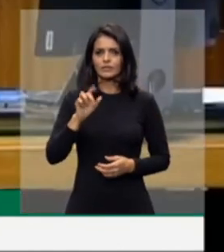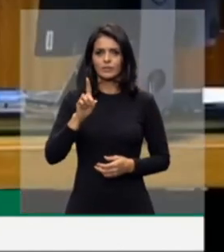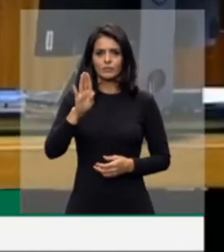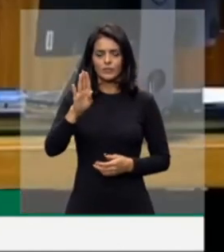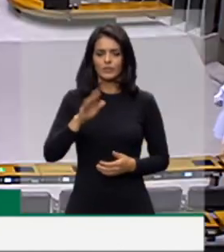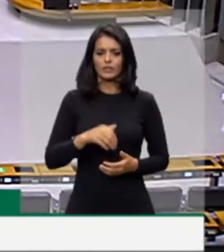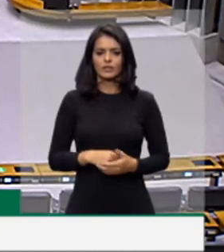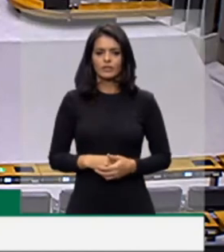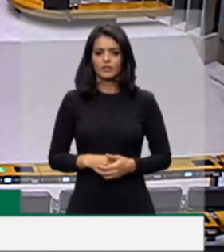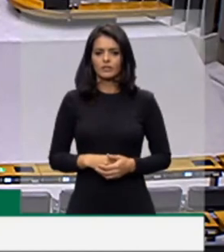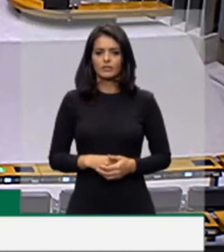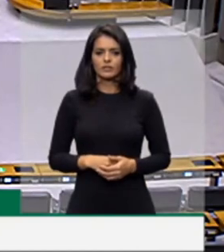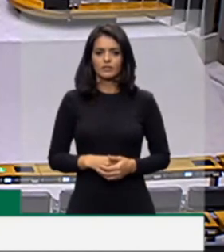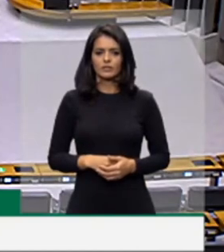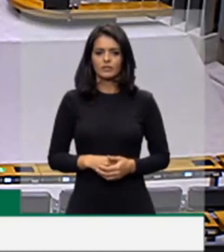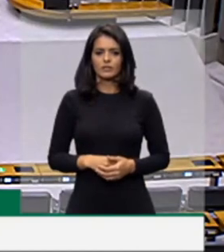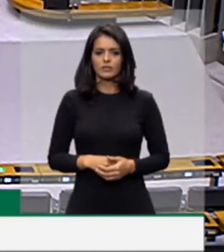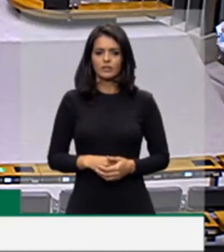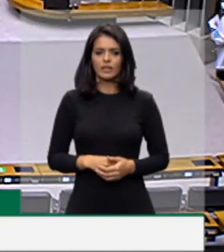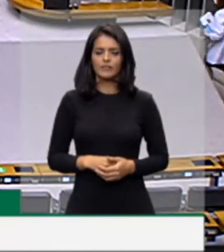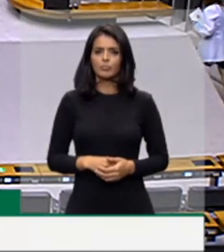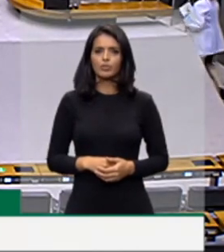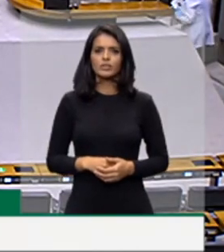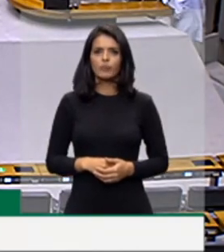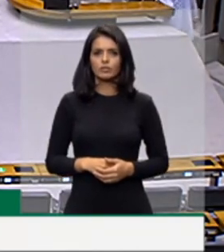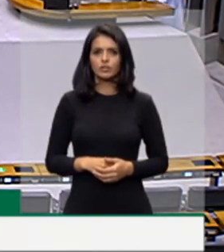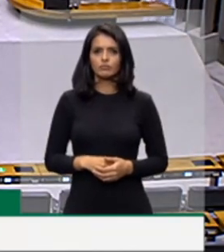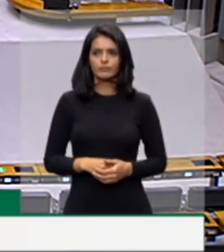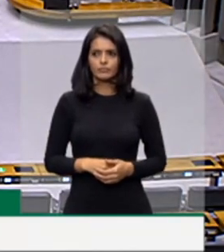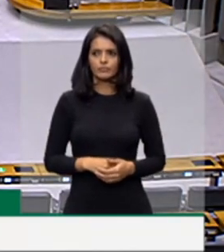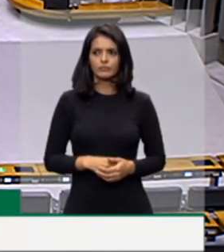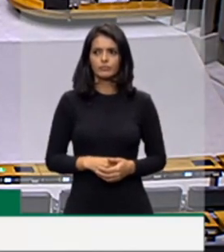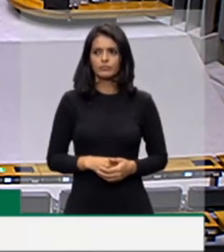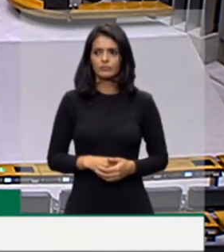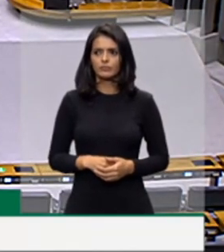PSD ORIENTA NÃO. REPUBLICANOS, ORIENTA NÃO PRESIDENTE, PSDB, SENHOR